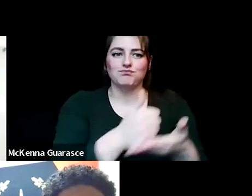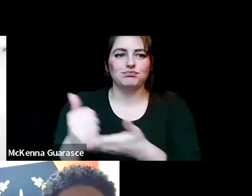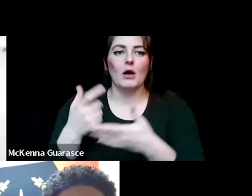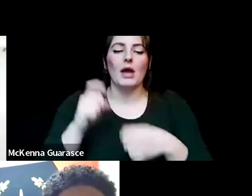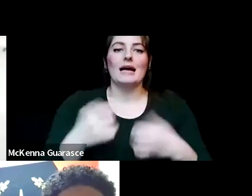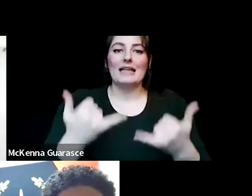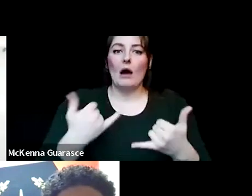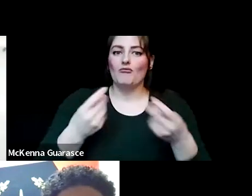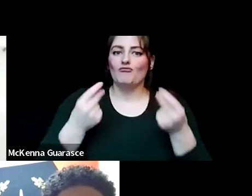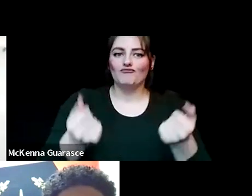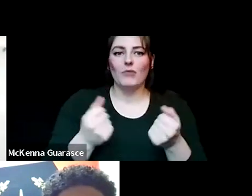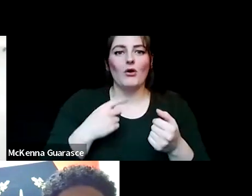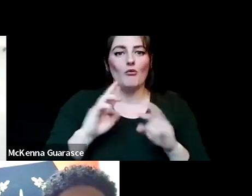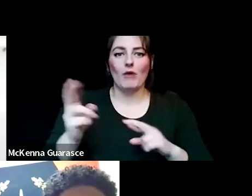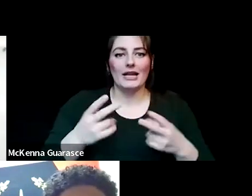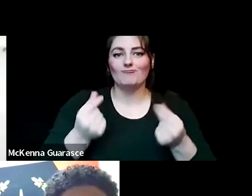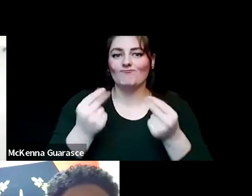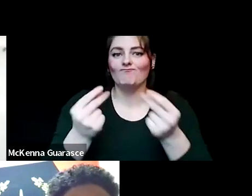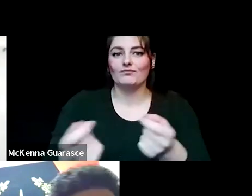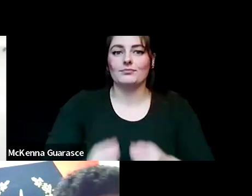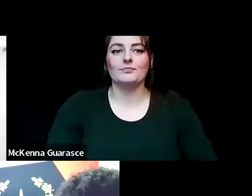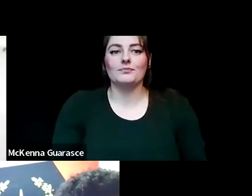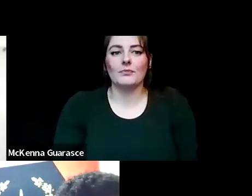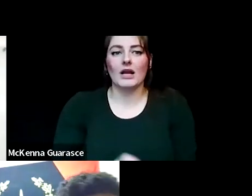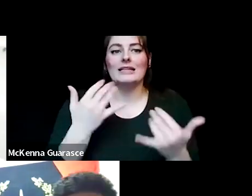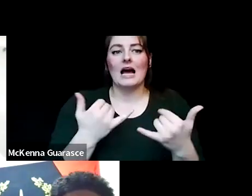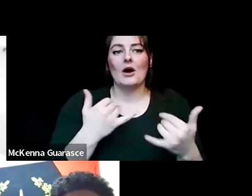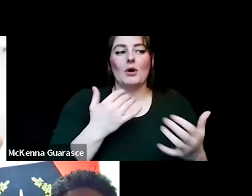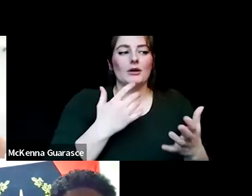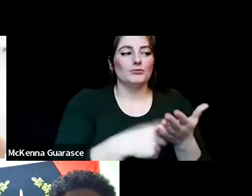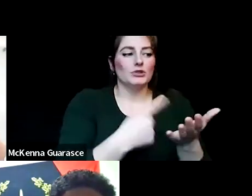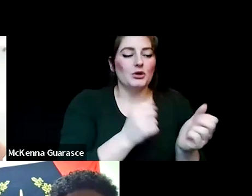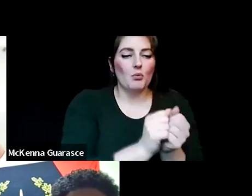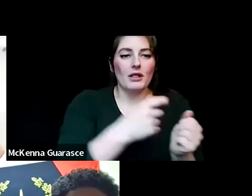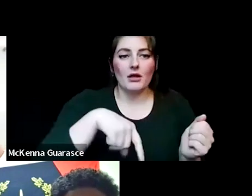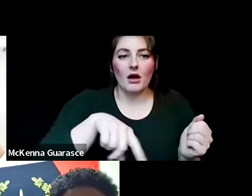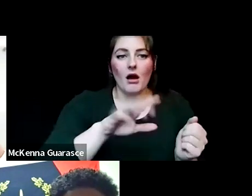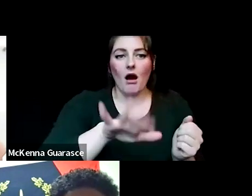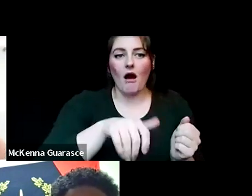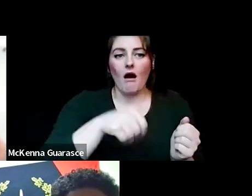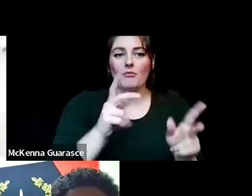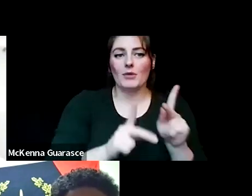porque ya lo hablábamos entre nosotros, trabajábamos como colectivo en varios esfuerzos